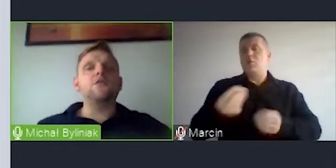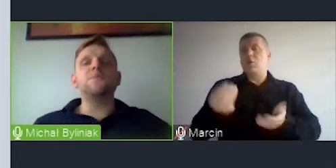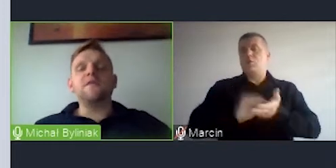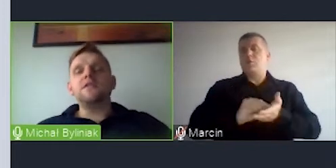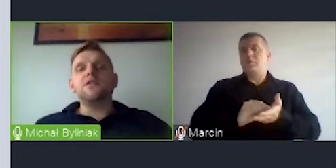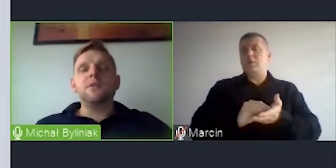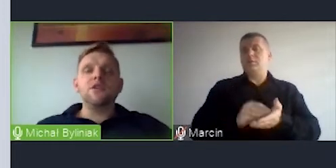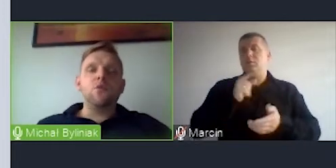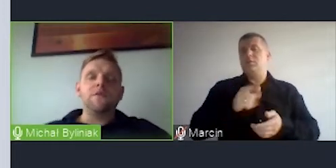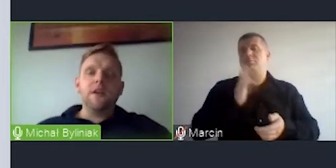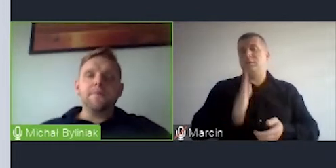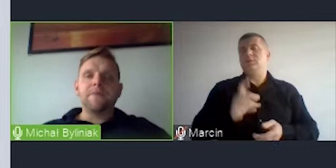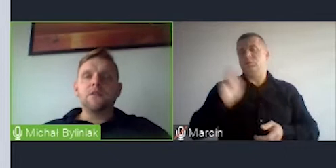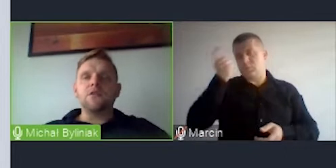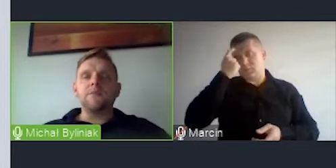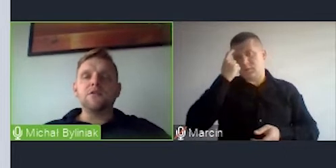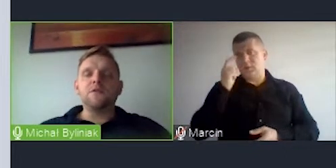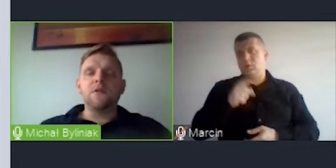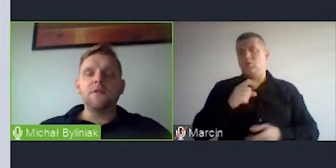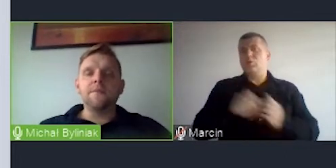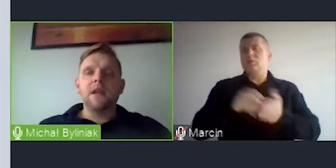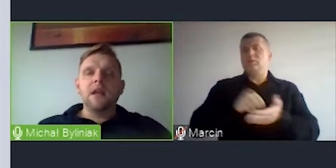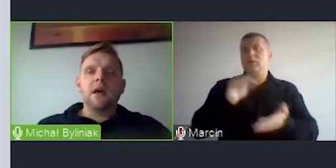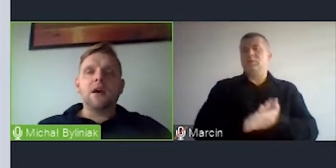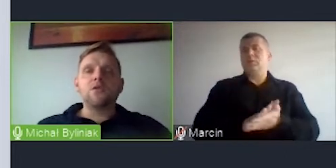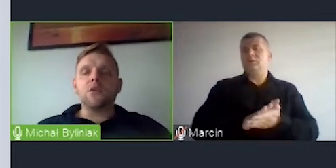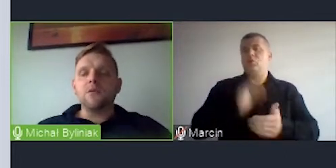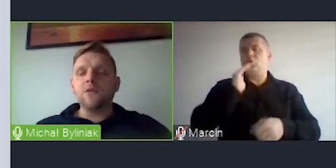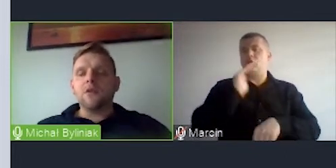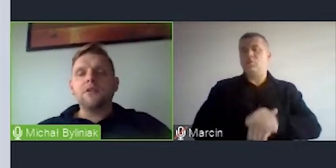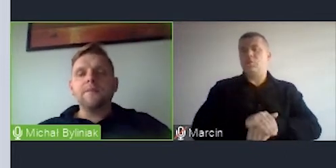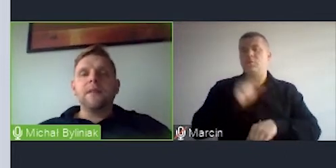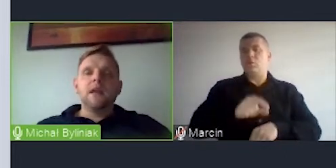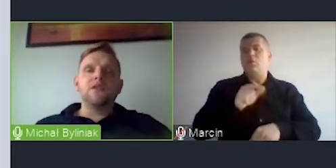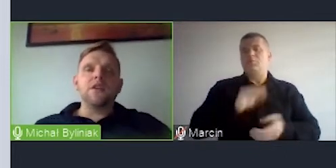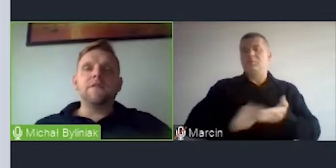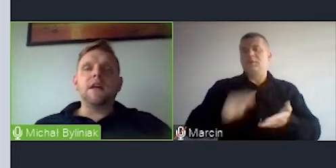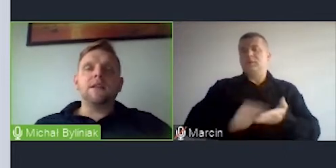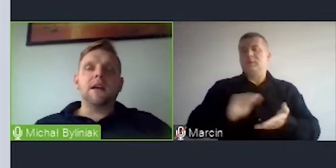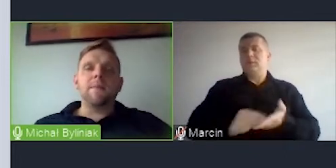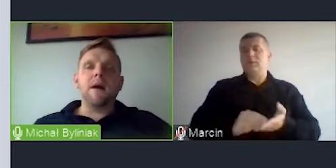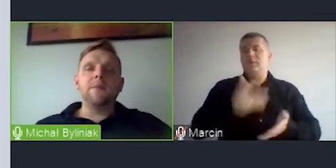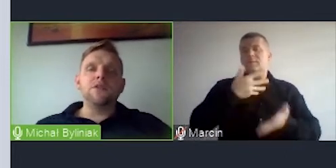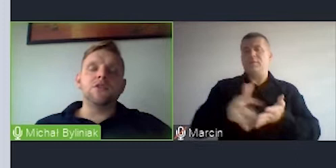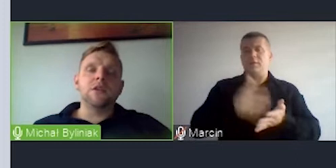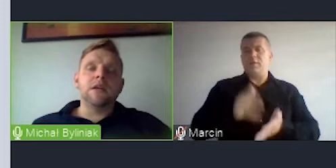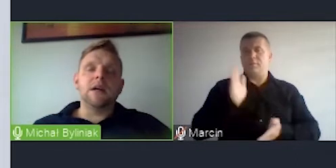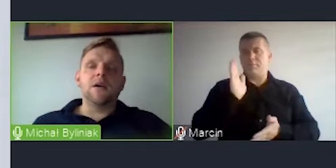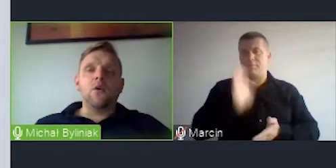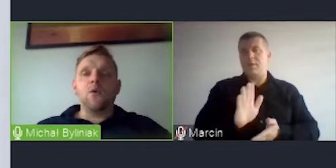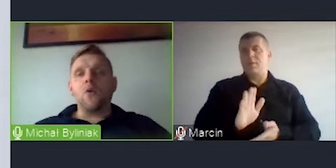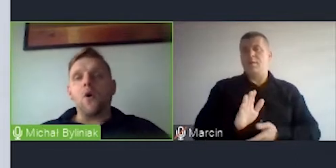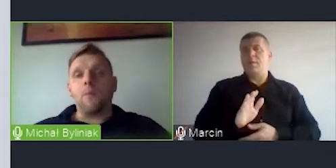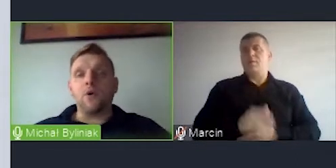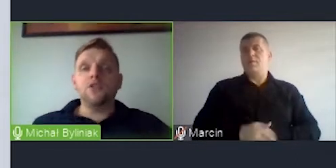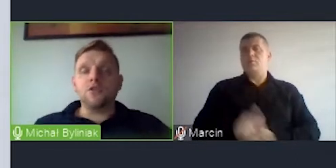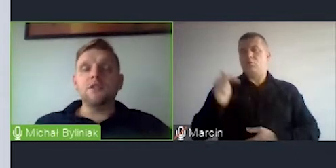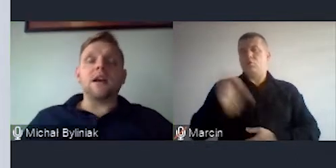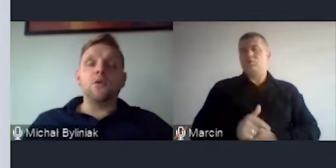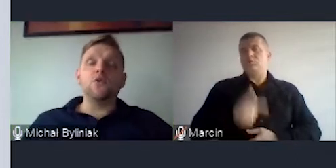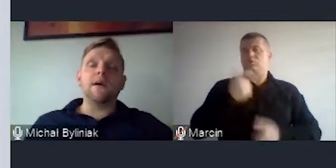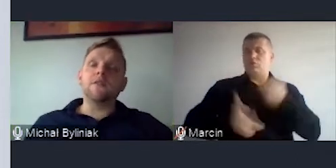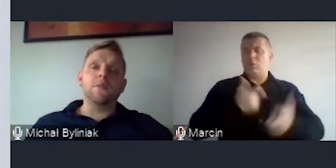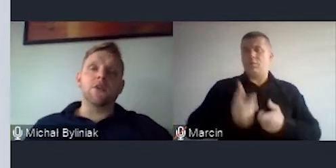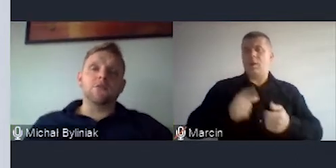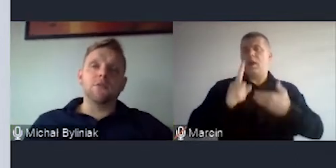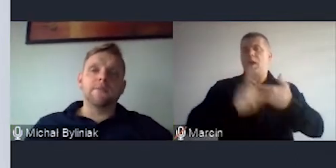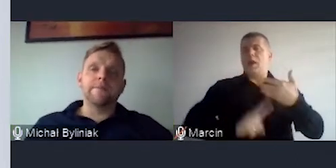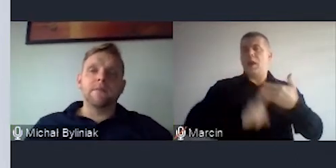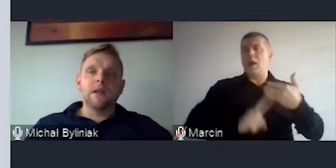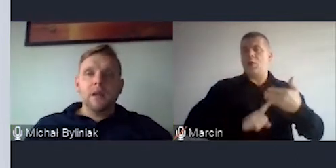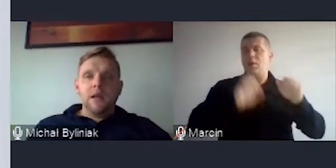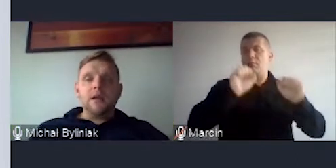a to sprowadzać się będzie głownie do zapisów umowy, które mówią o tym, że wydatek ma być poniesiony z rachunku bankowego projektu.